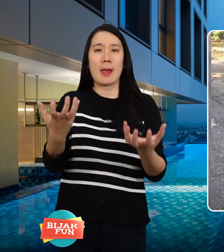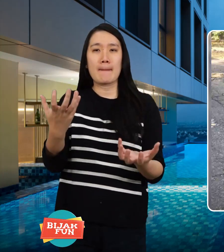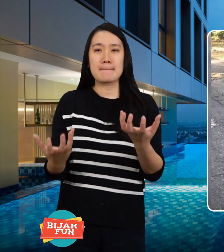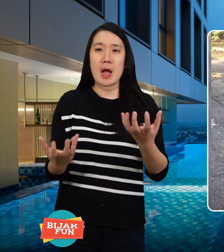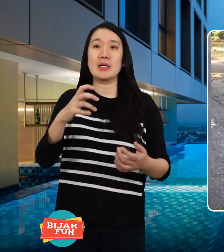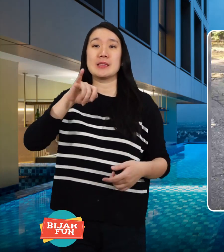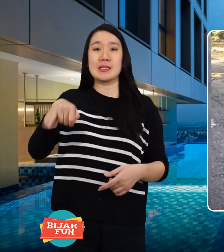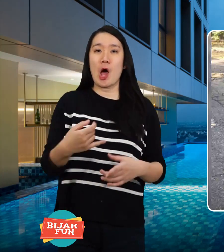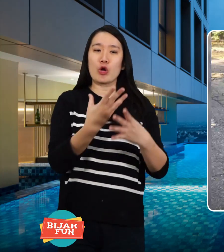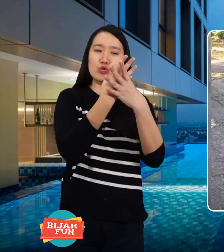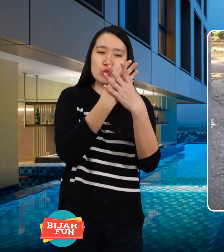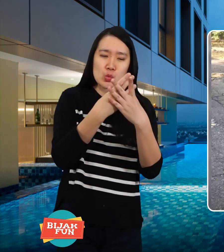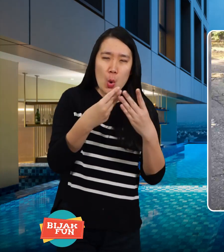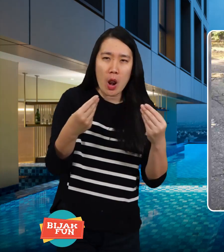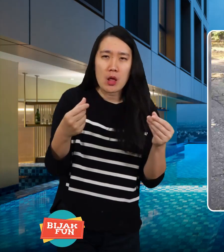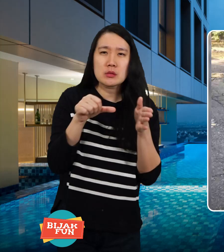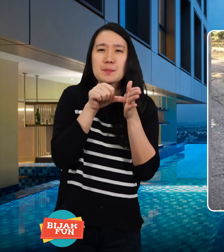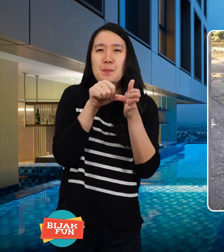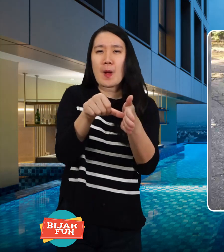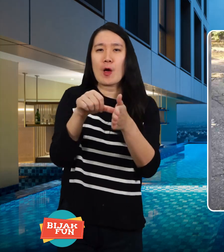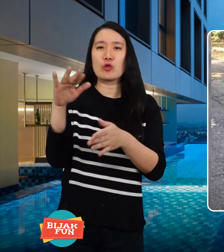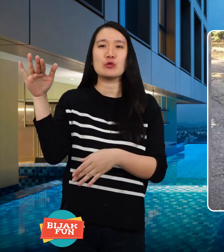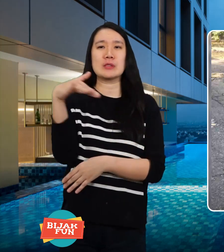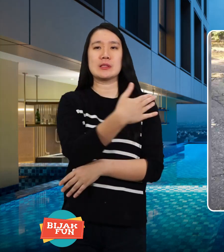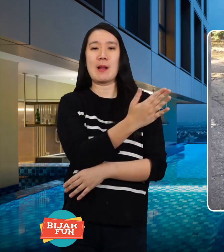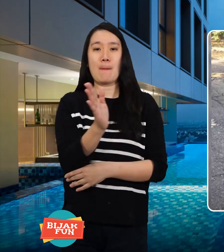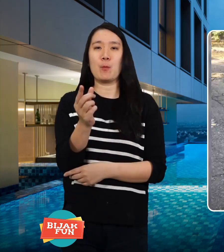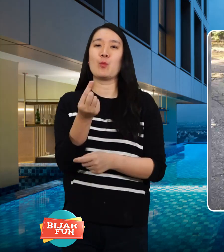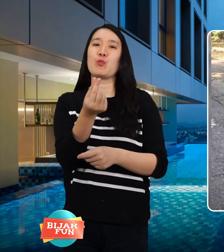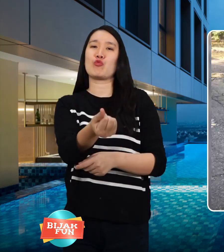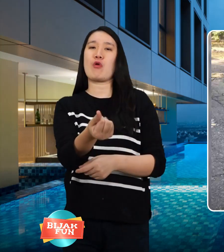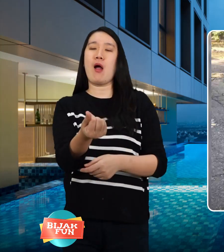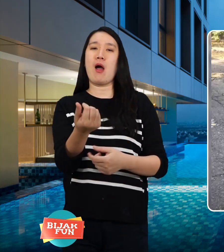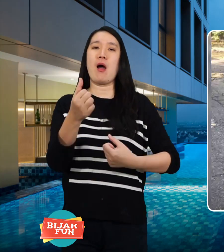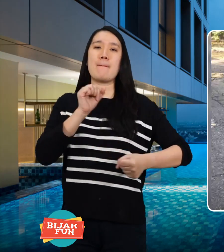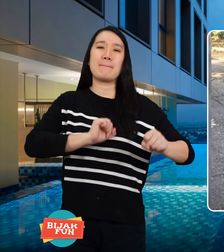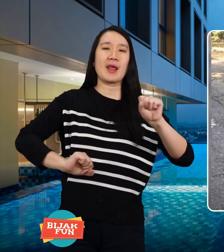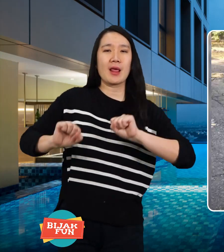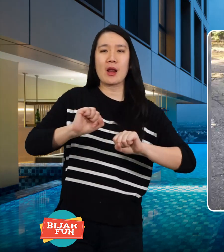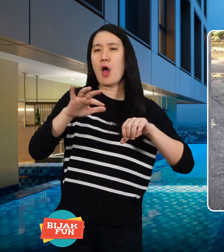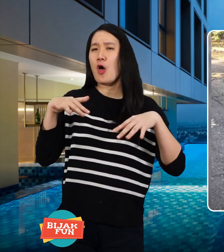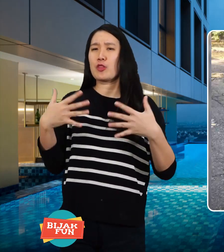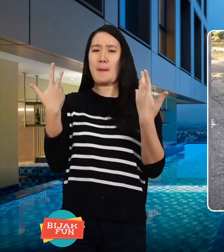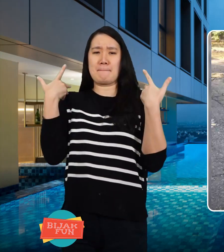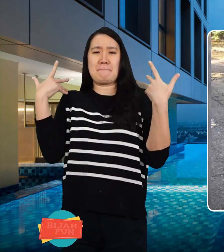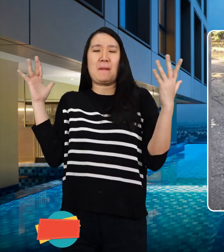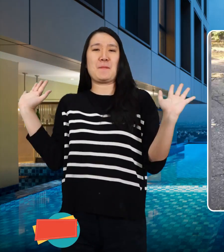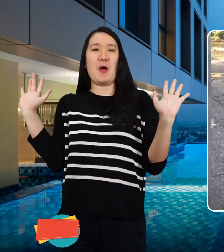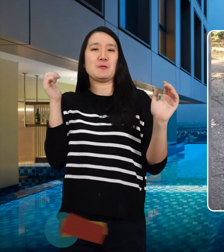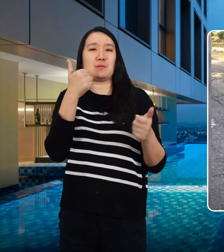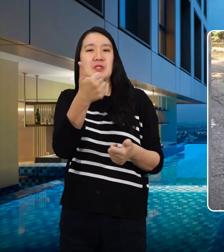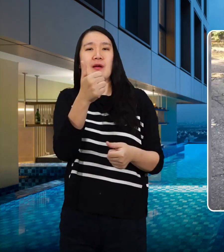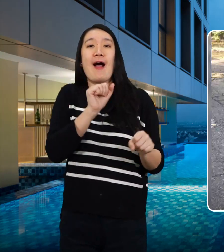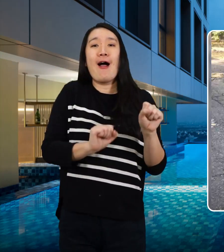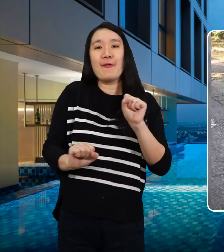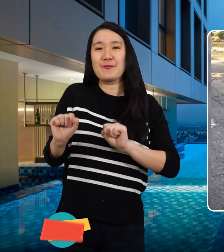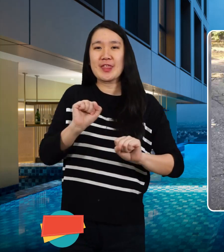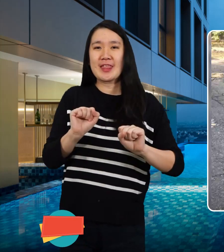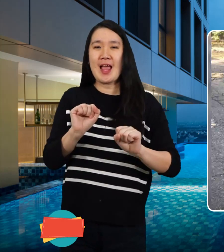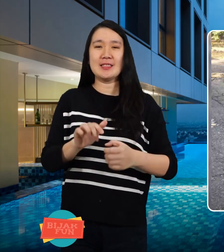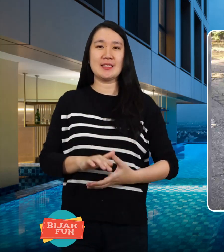jadi solusinya untuk membantu akses transportasi yang mempermudah gerakan atau bebas bisa beraktivitas.